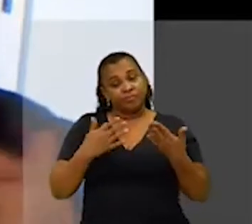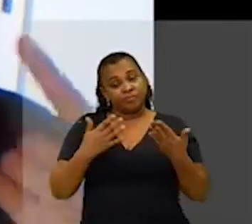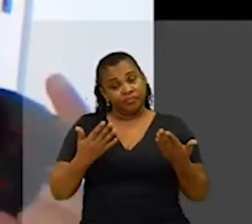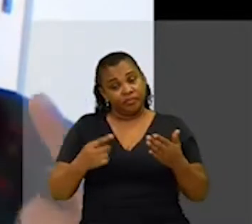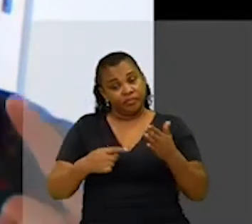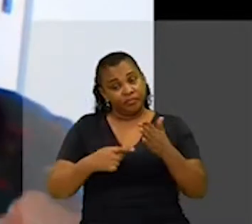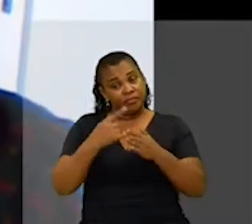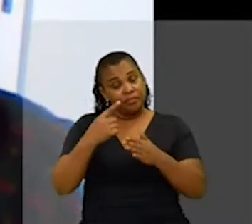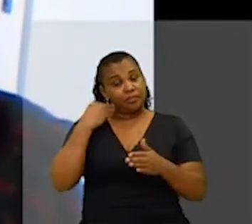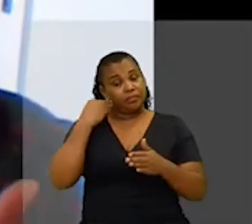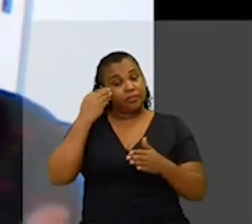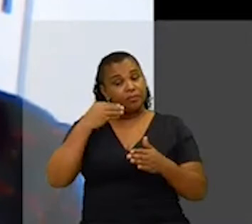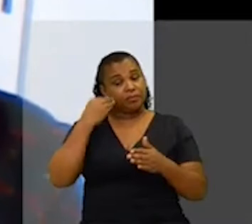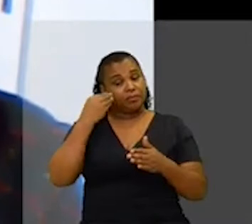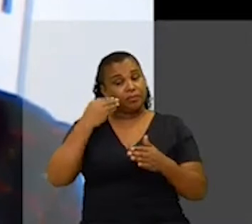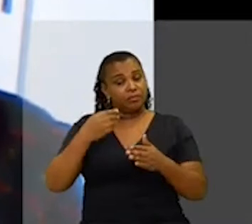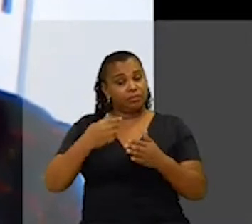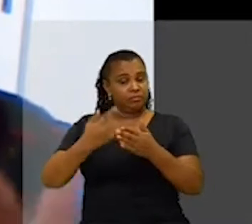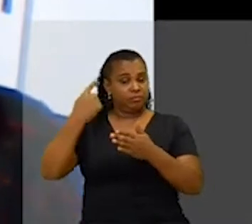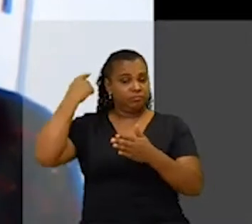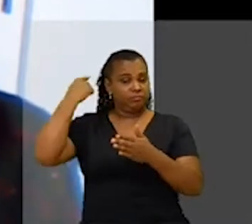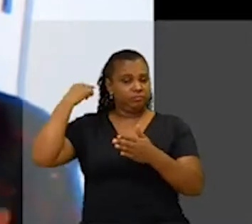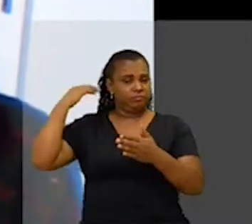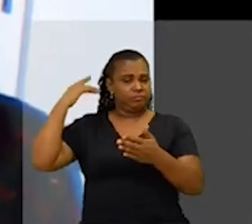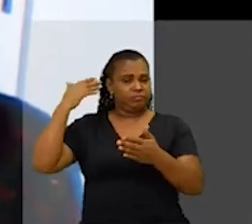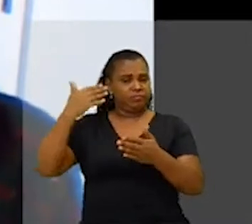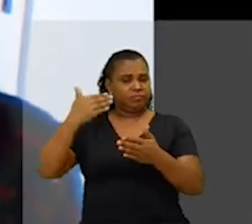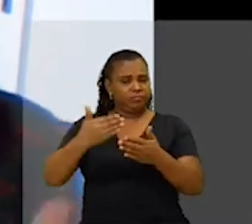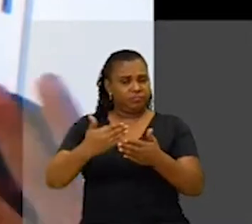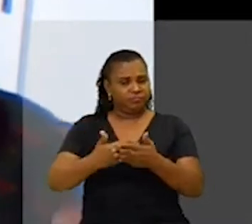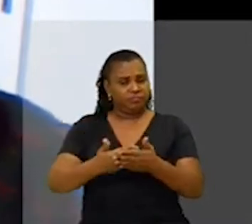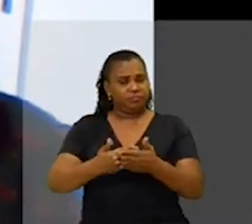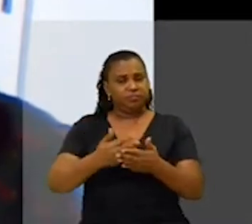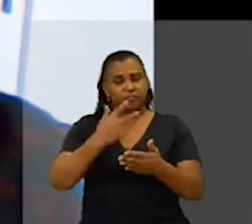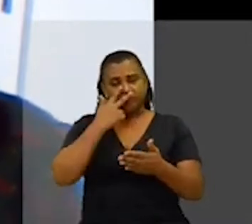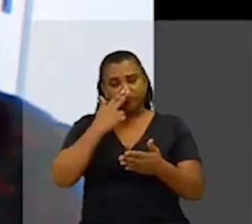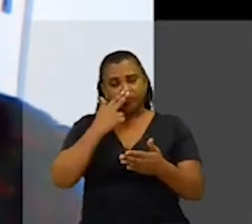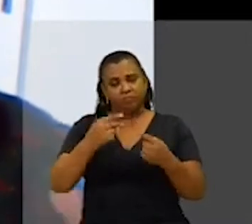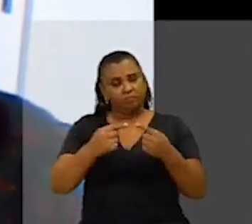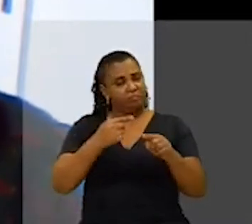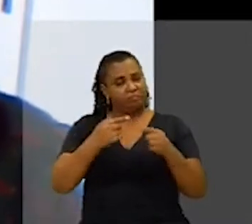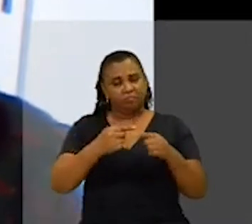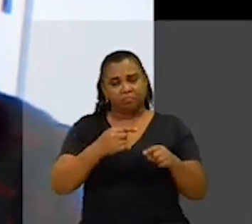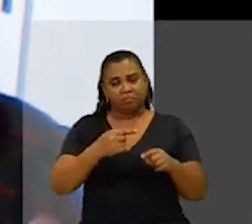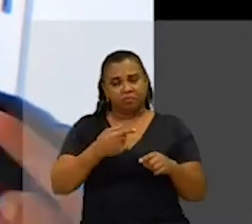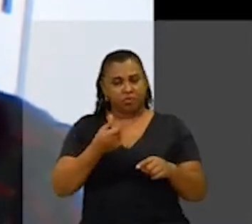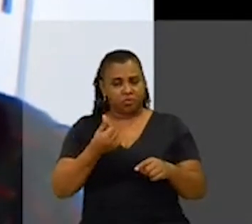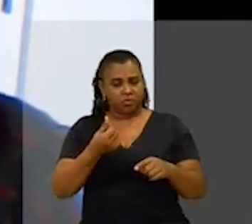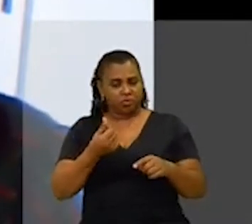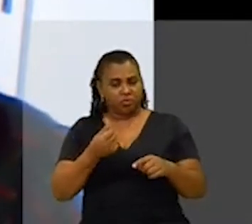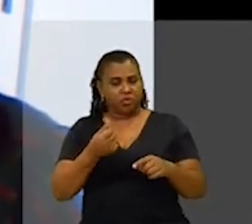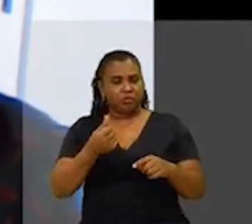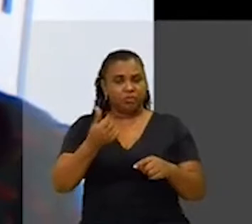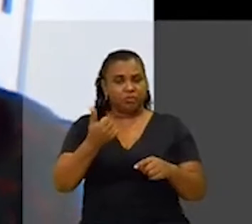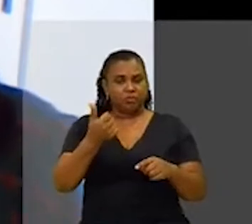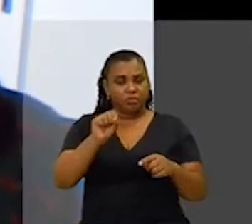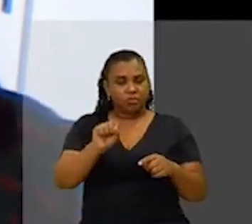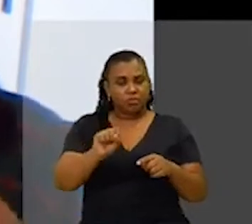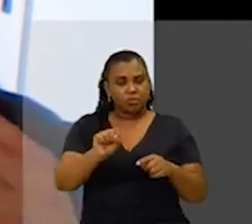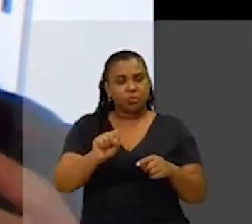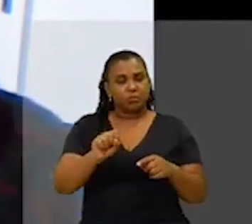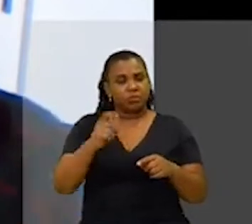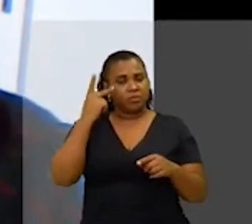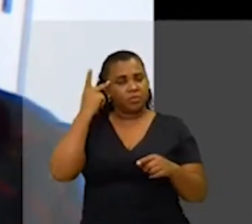que emergiram em 2016 e 2018 a gente olha para São Paulo Minas Gerais e Pernambuco porque as